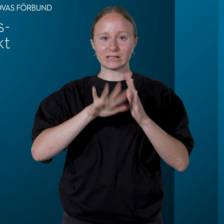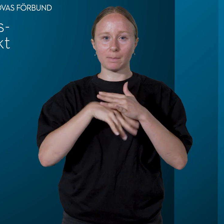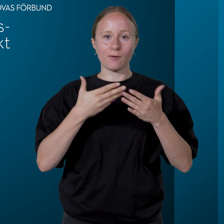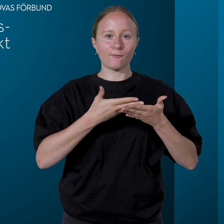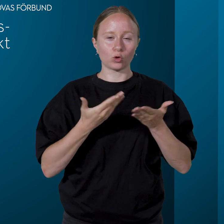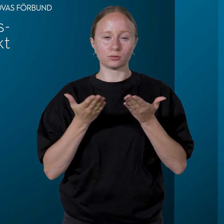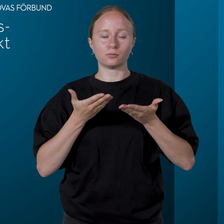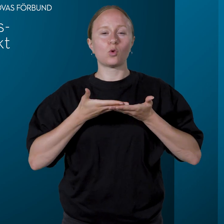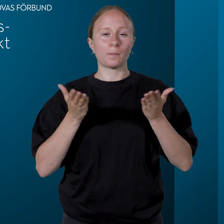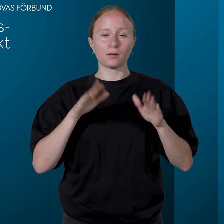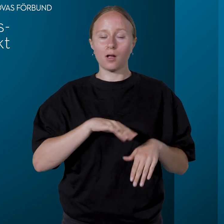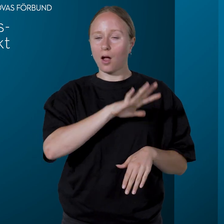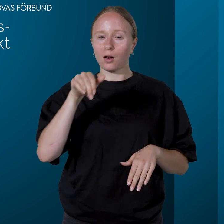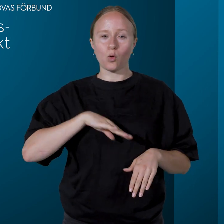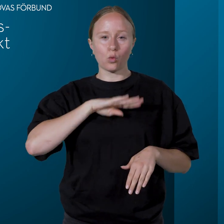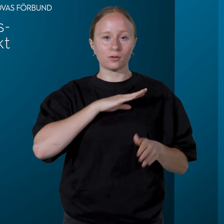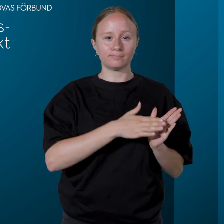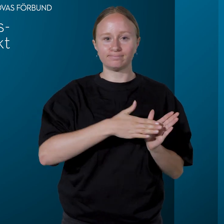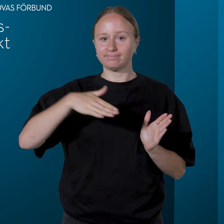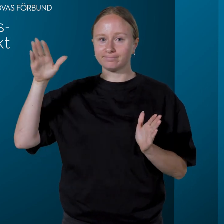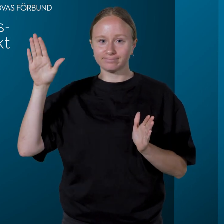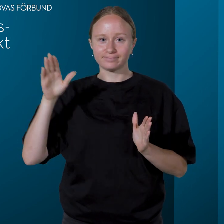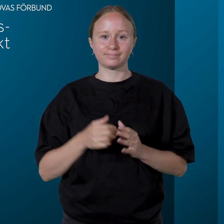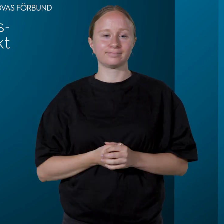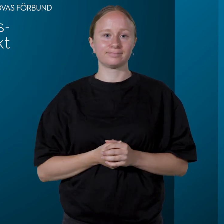och uppträdande av alla åldrar bjöd på teckenspråkiga föreställningar